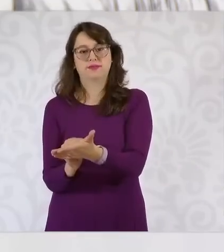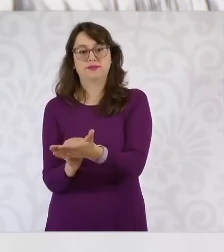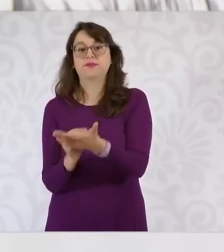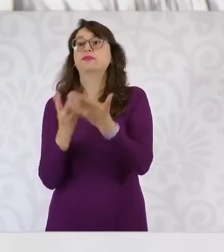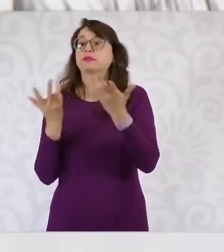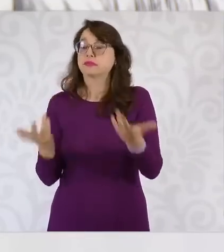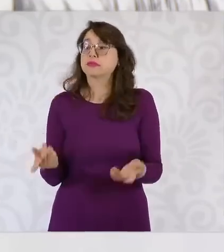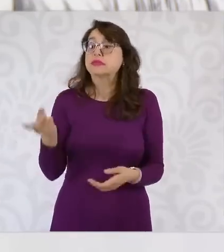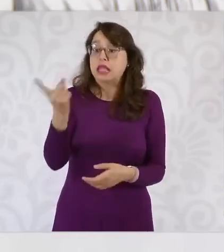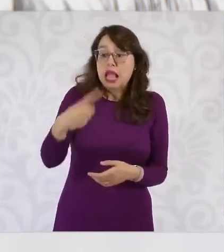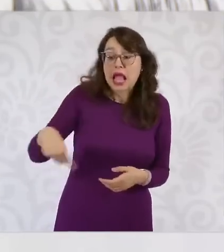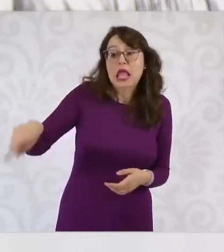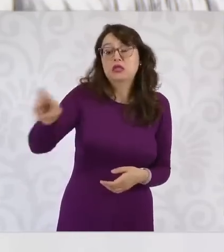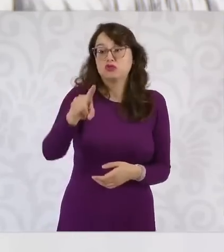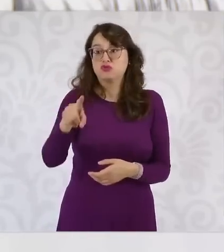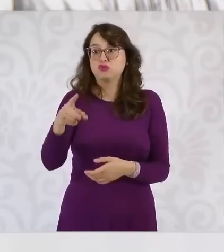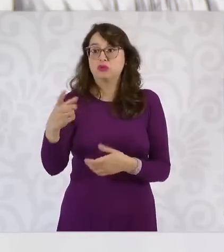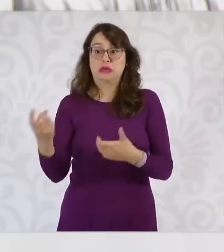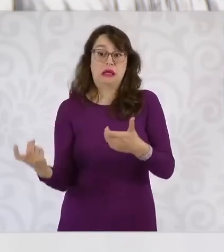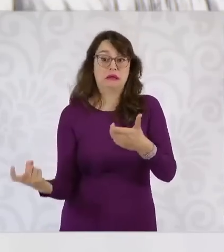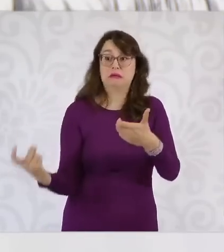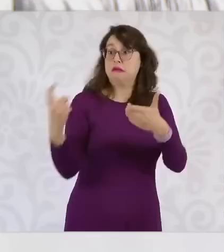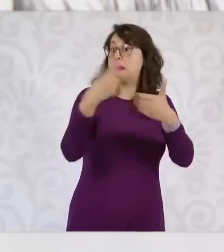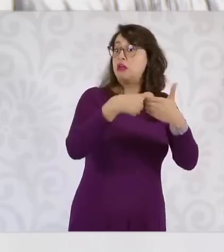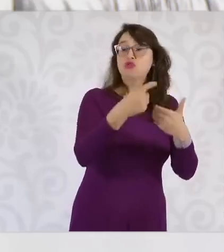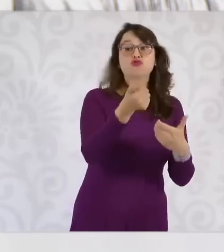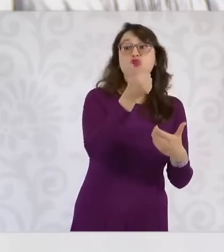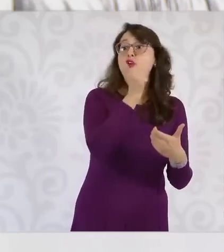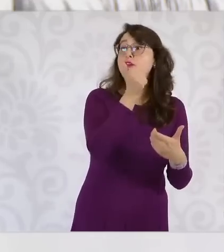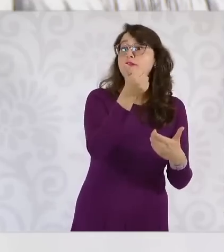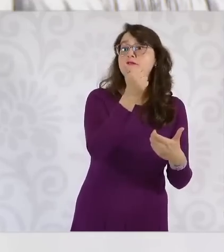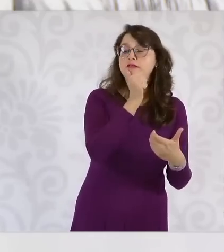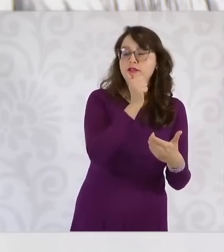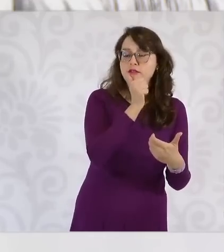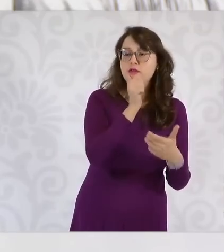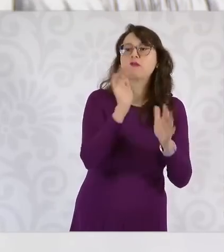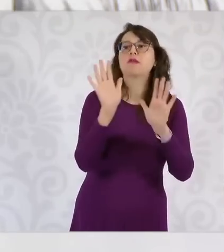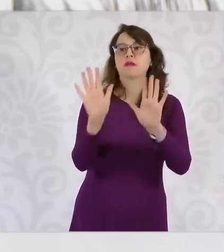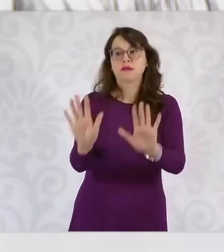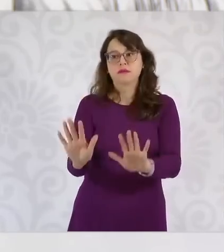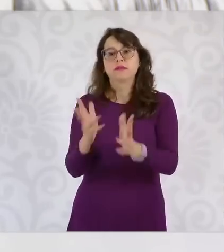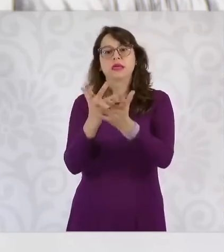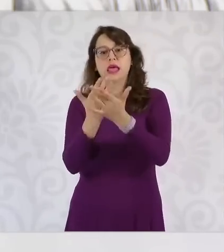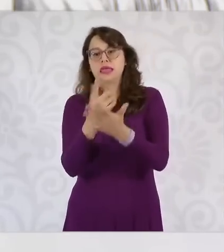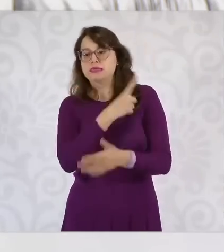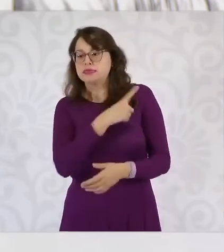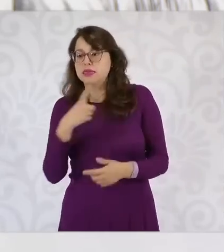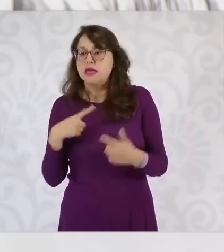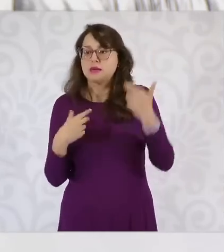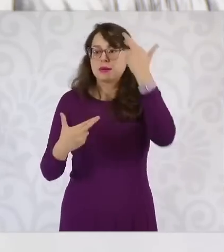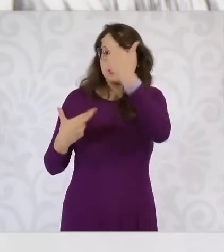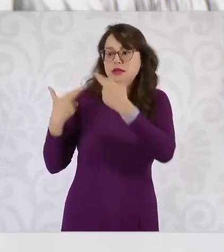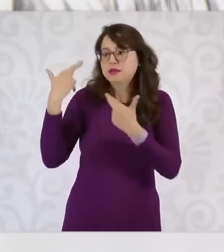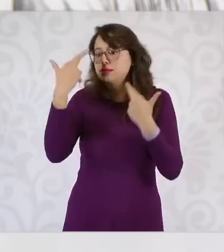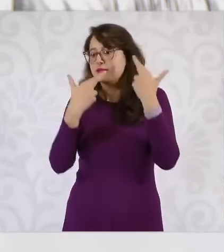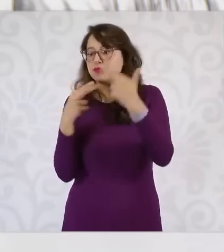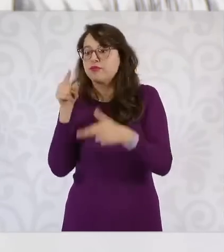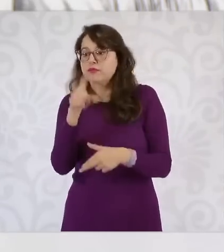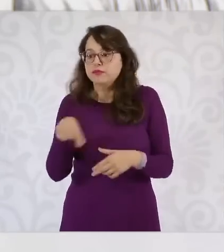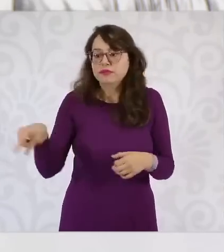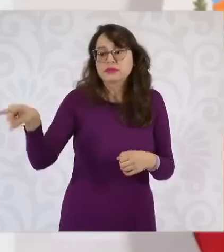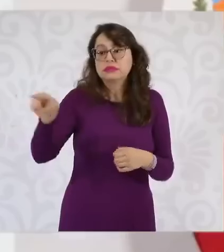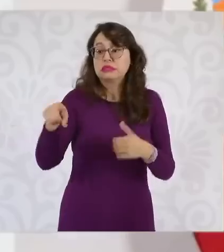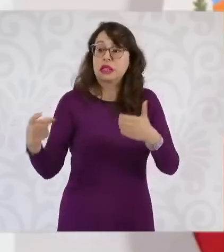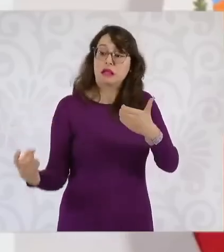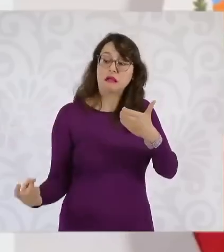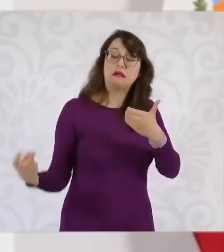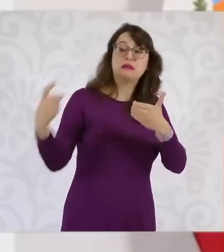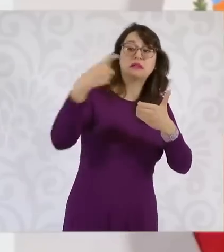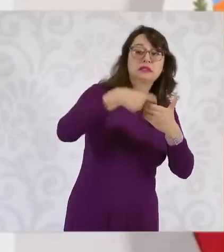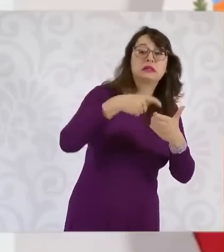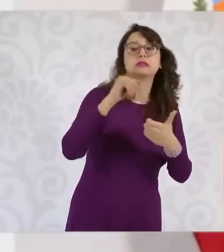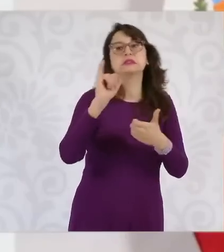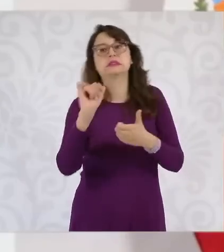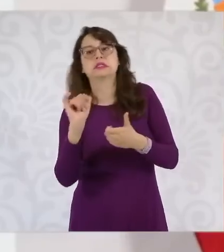de salud que todavía no pasa bienestar se hace una revisión si se requieren o no esas perfiles